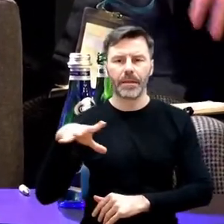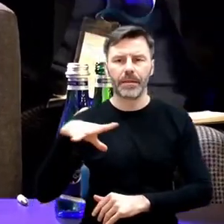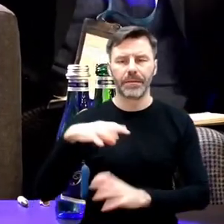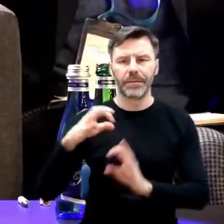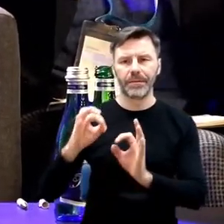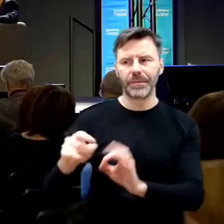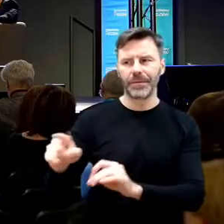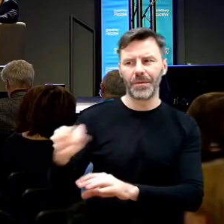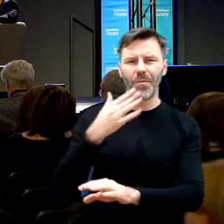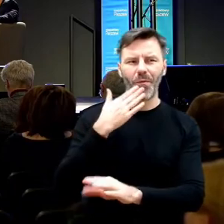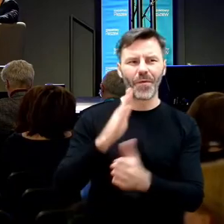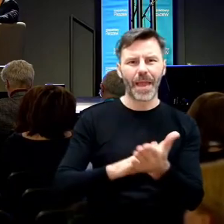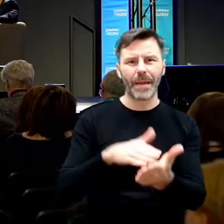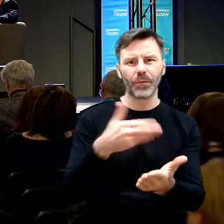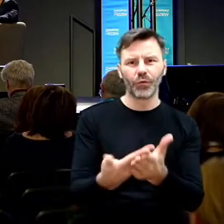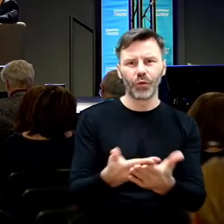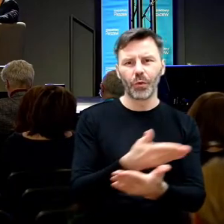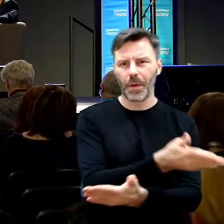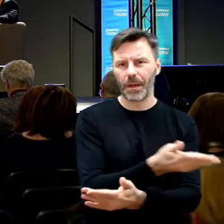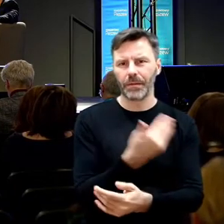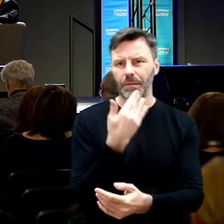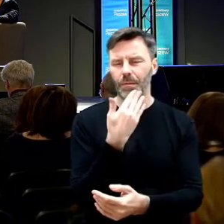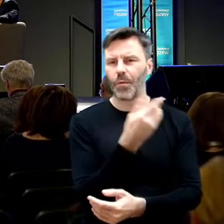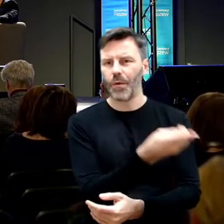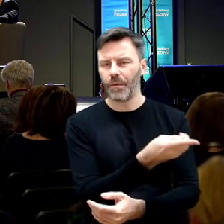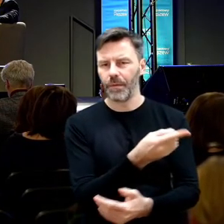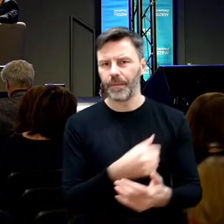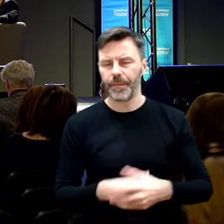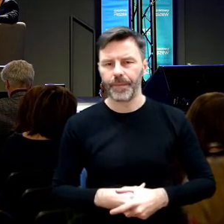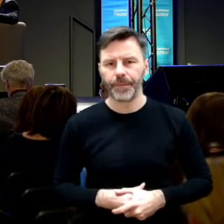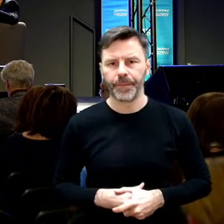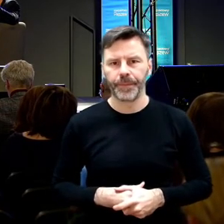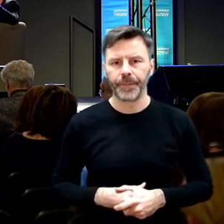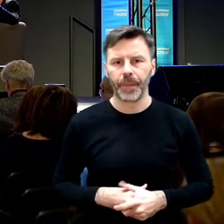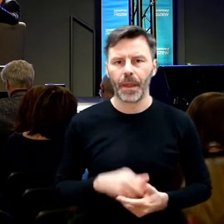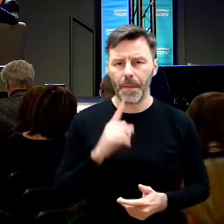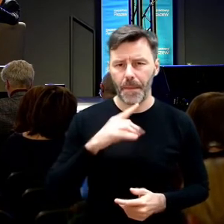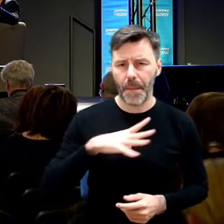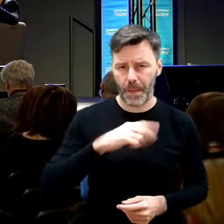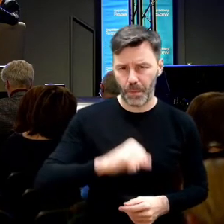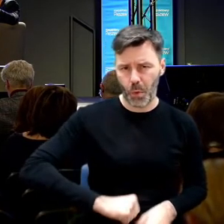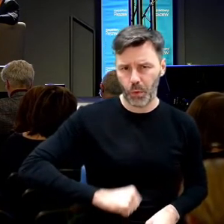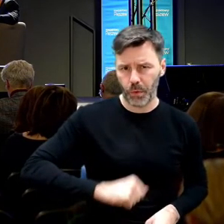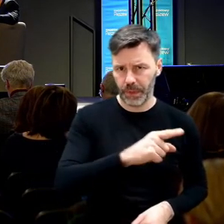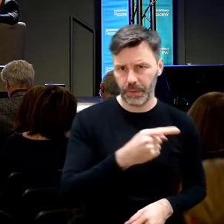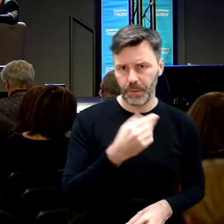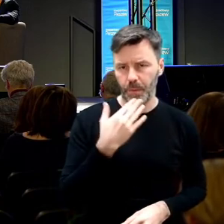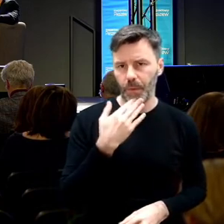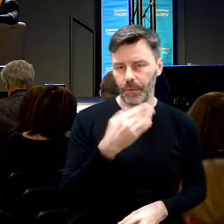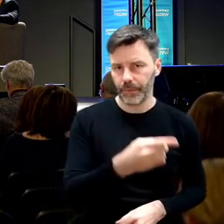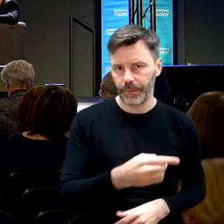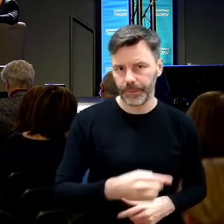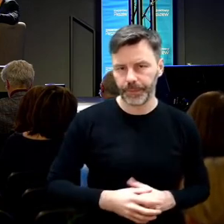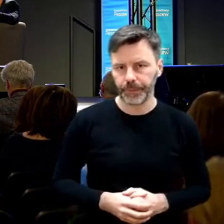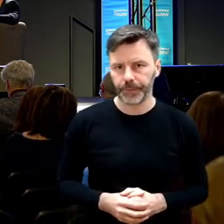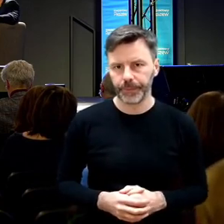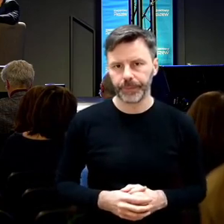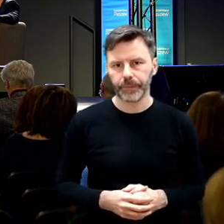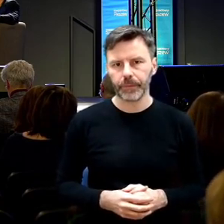Znaczy jako o realizacjach, z których należy brać przykład, Pan burmistrz. Duże, głębokie trakty, niedoświetlone mieszkania,